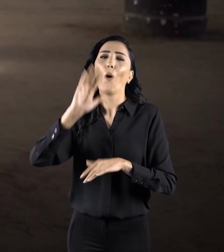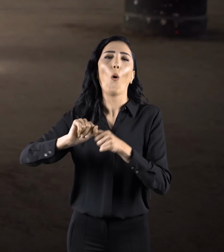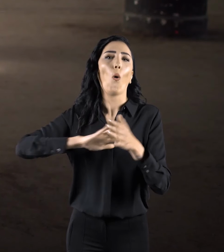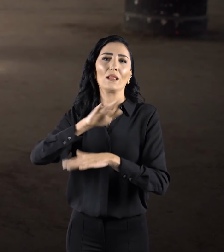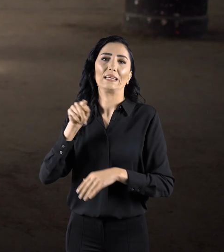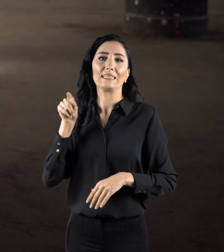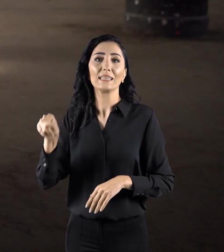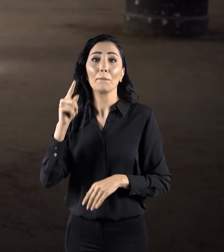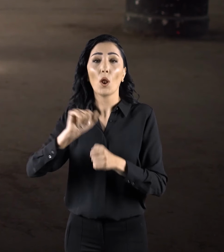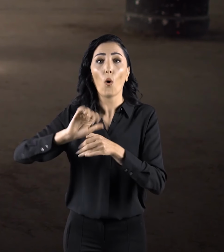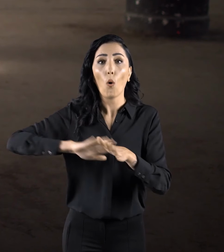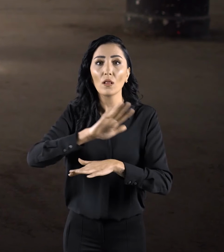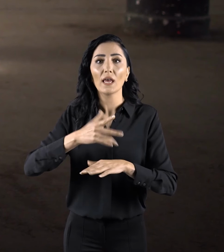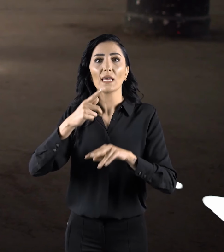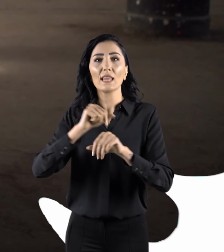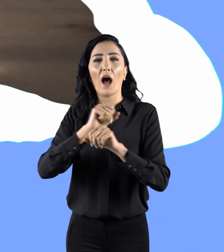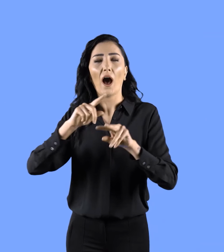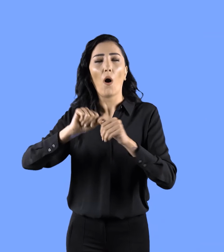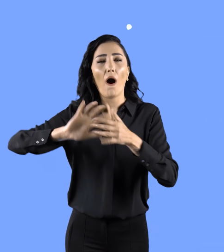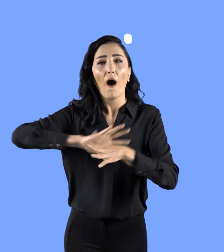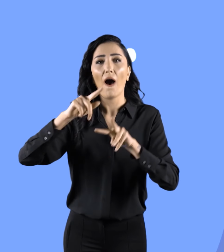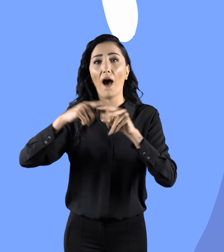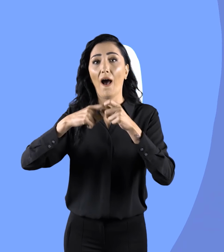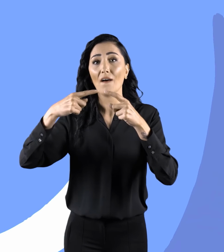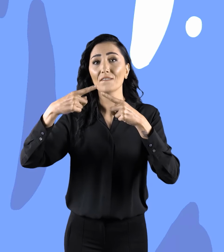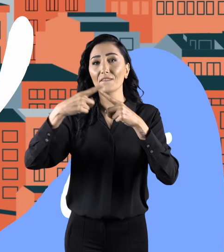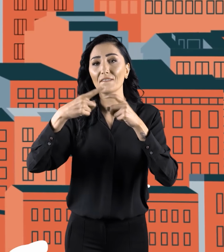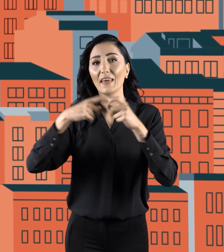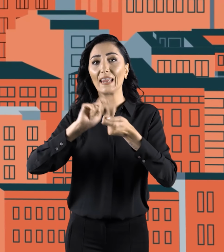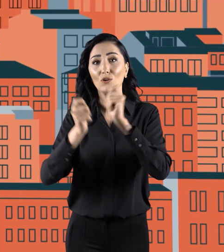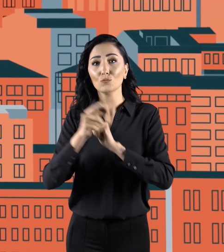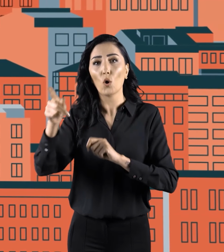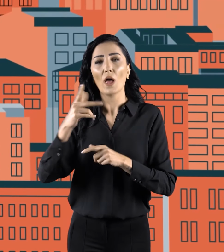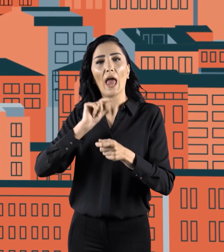Bir olayın afete dönüşebilmesi için orada ekonomik ve fiziksel kayıpların olması,